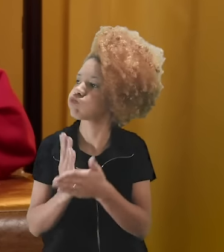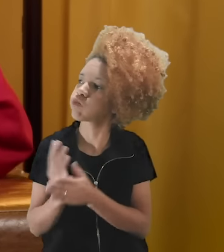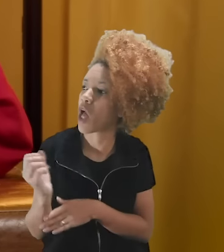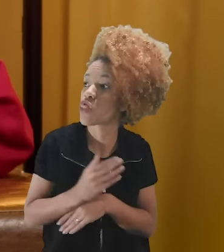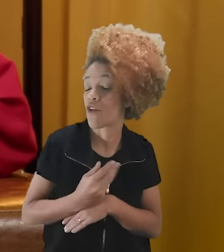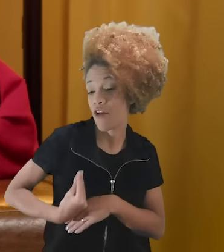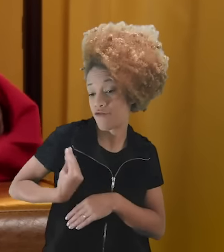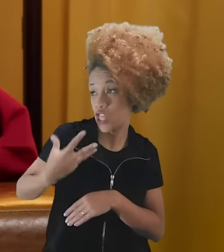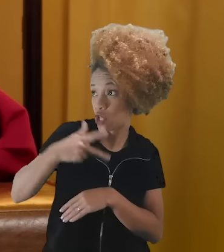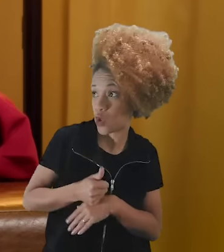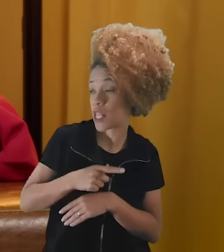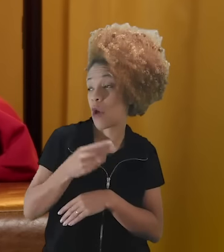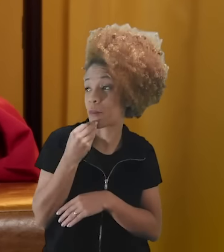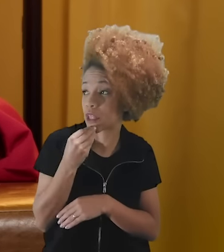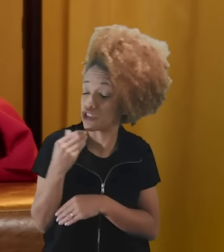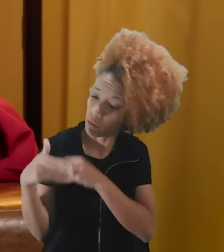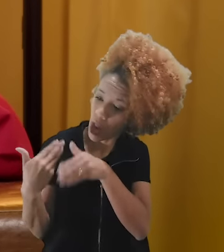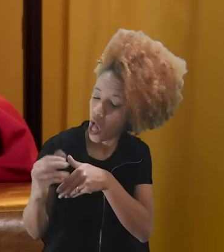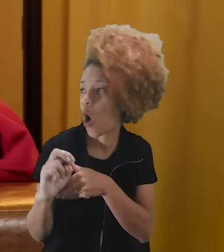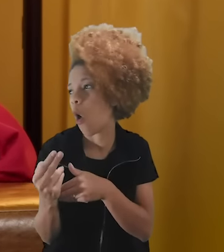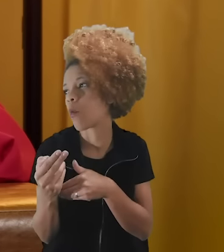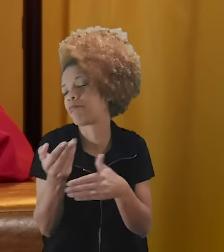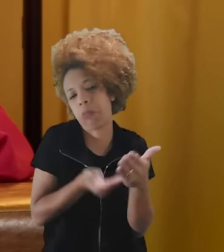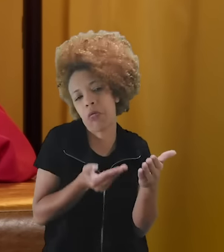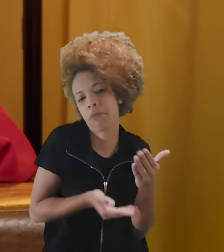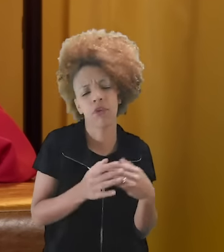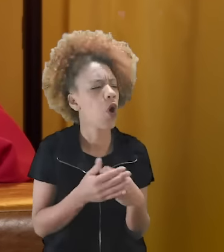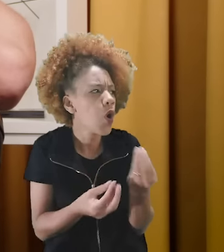sua vida cheia e você tem uma oportunidade de se dar bem ou não naquele round né como é que narra